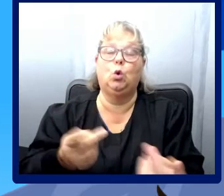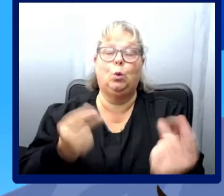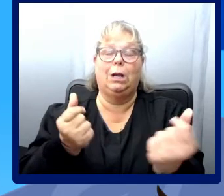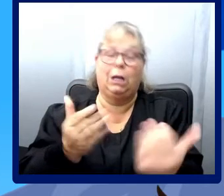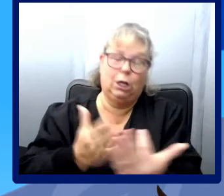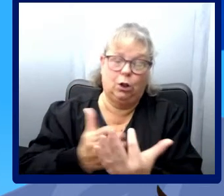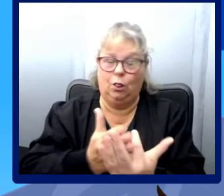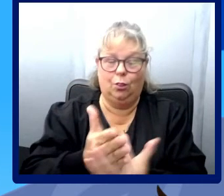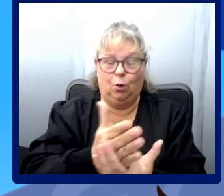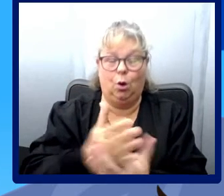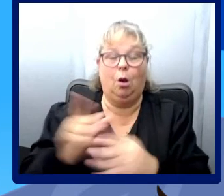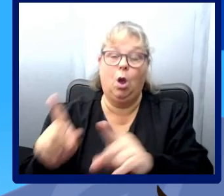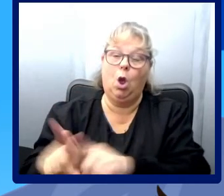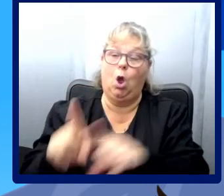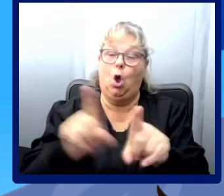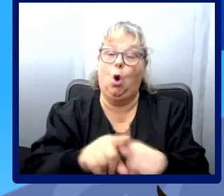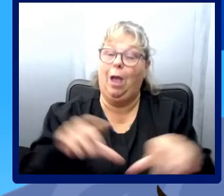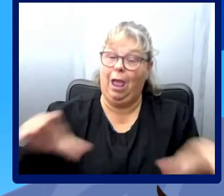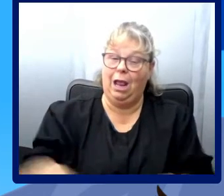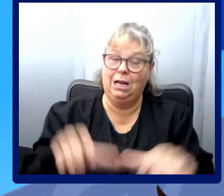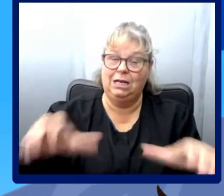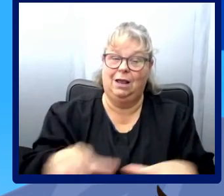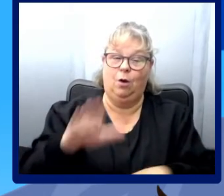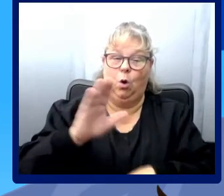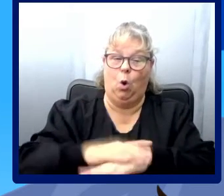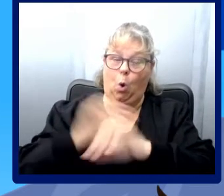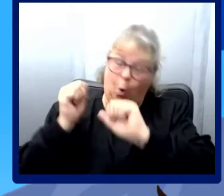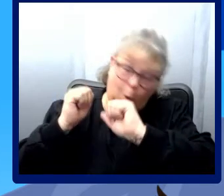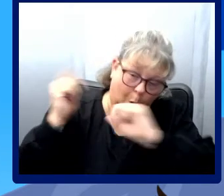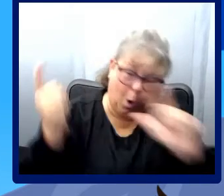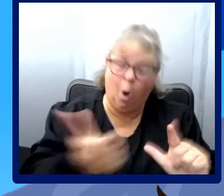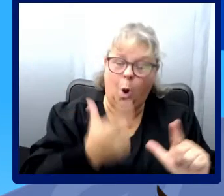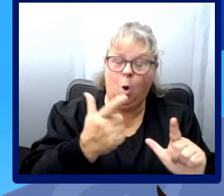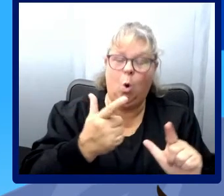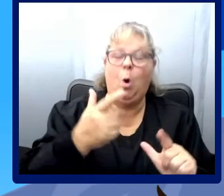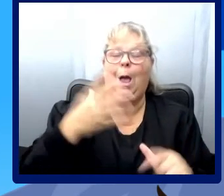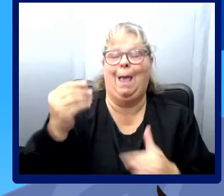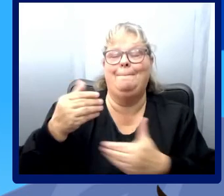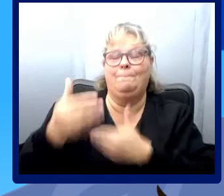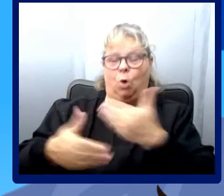Y también estamos trabajando activamente en migrar todas las reglas de Workflow y Process Builders a flujos.